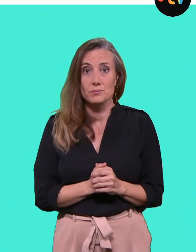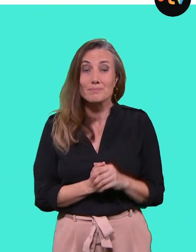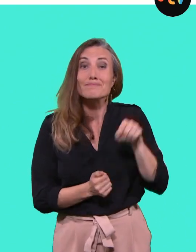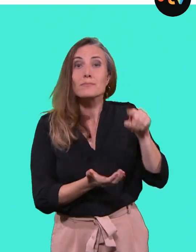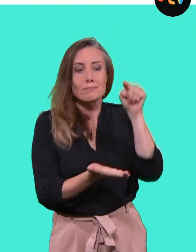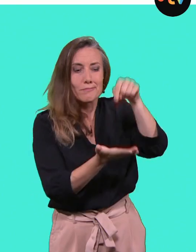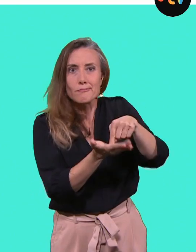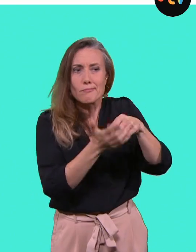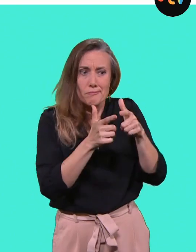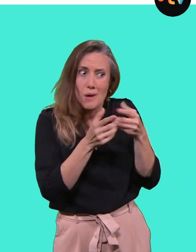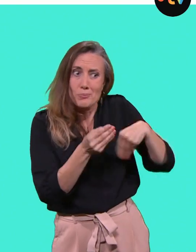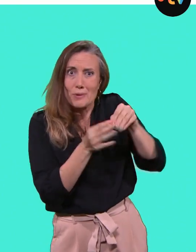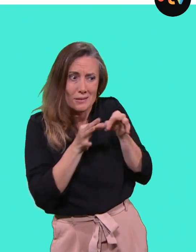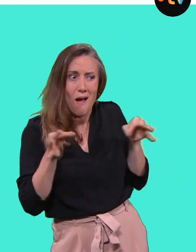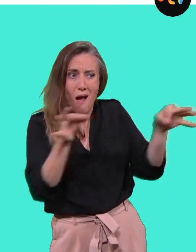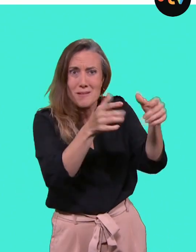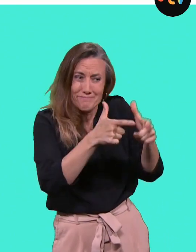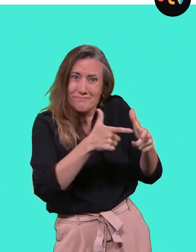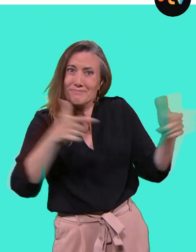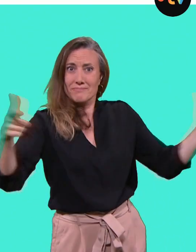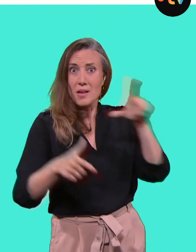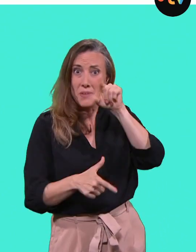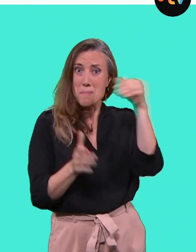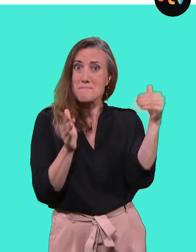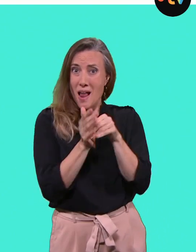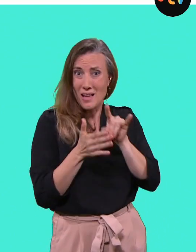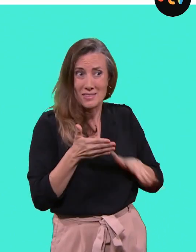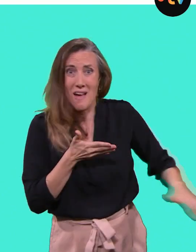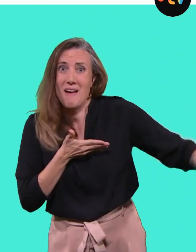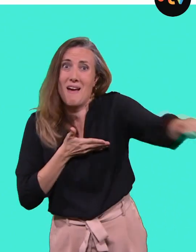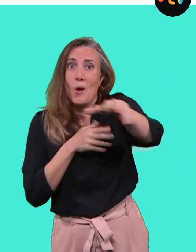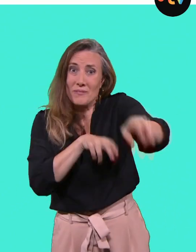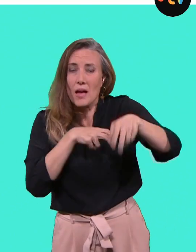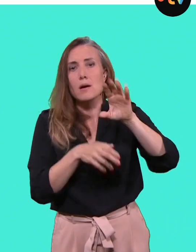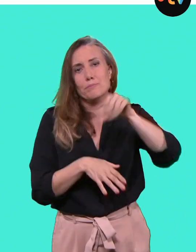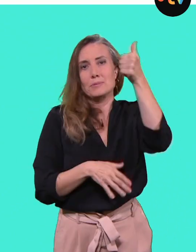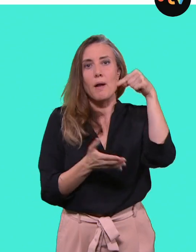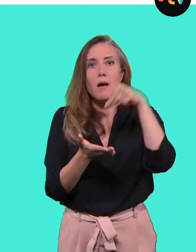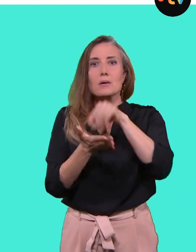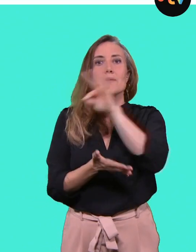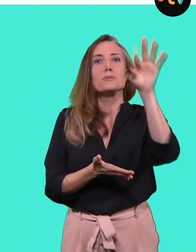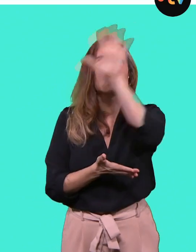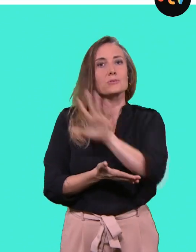Avec plus de 20.000 hectares cultivés, principalement dans le centre de la France,